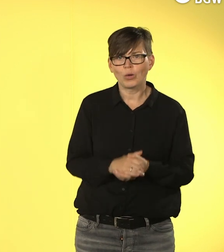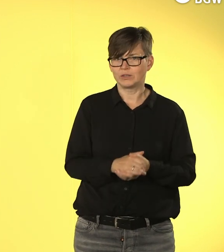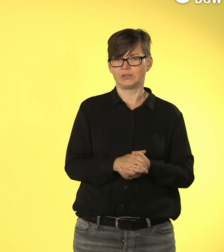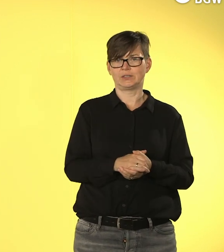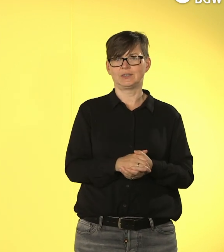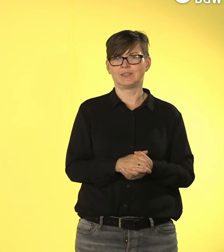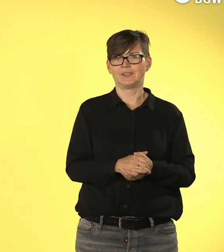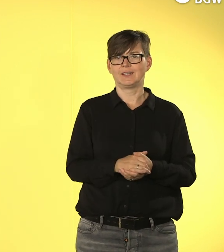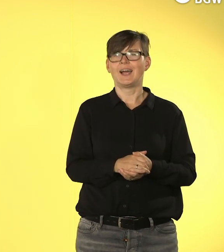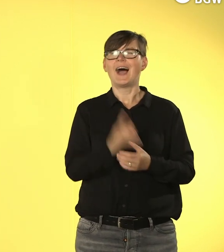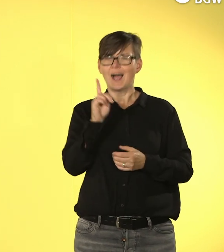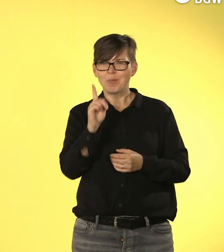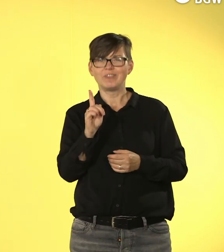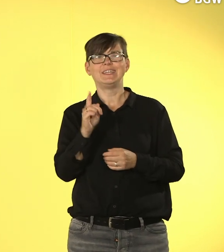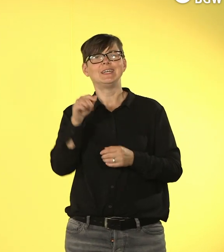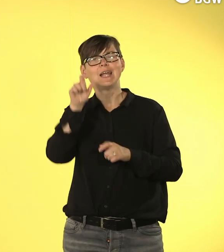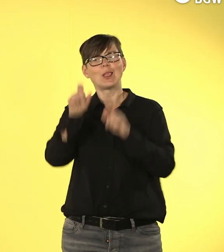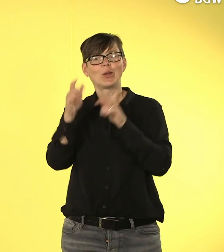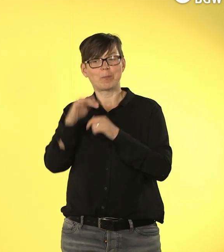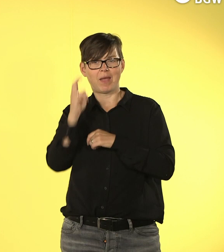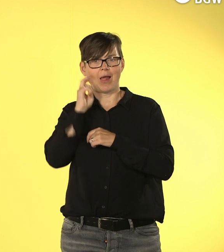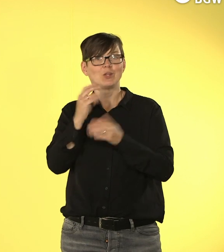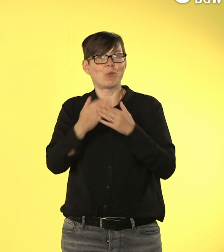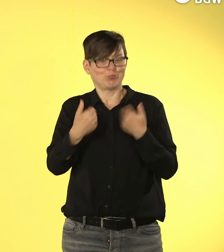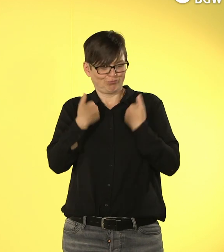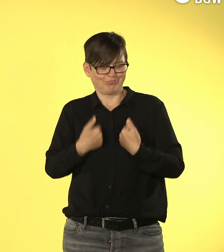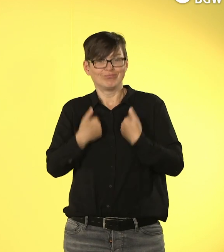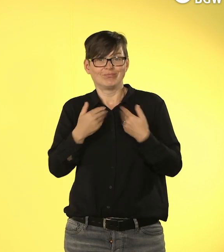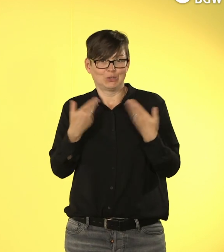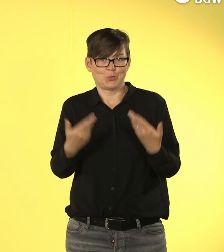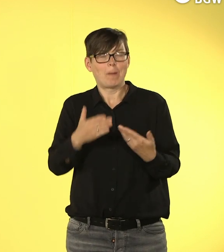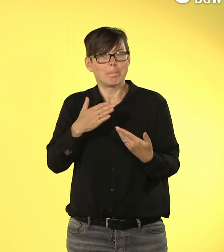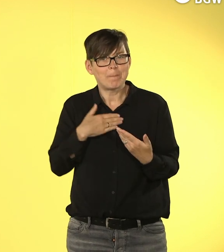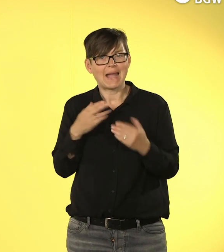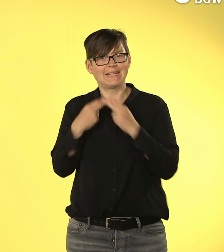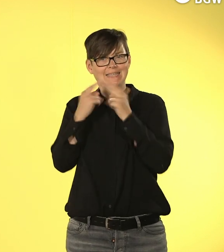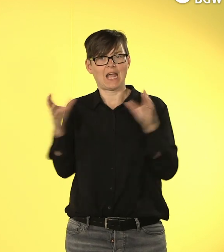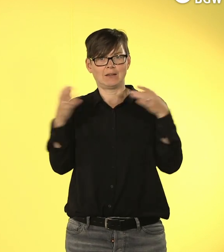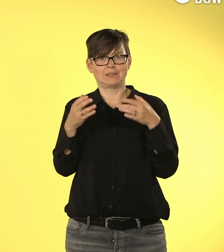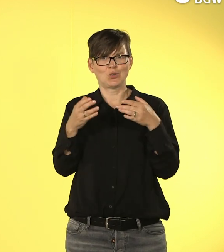Aber diese ältere Generation, wir sind so erzogen worden,